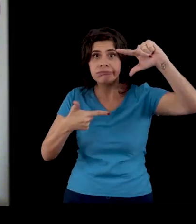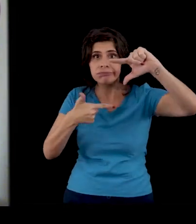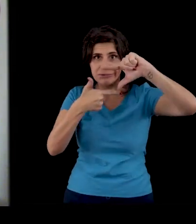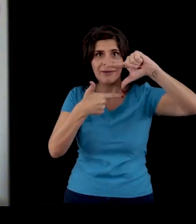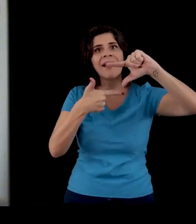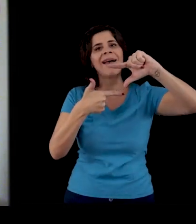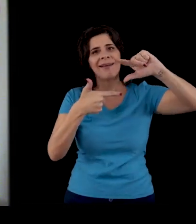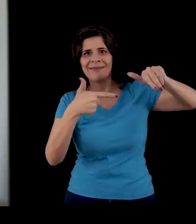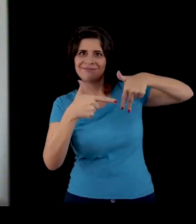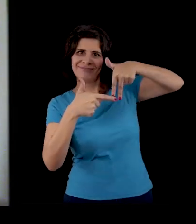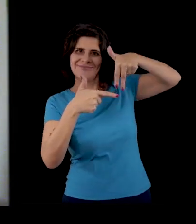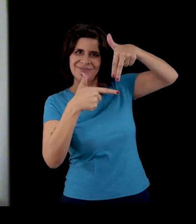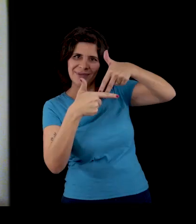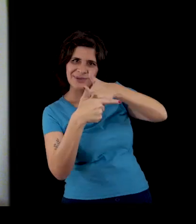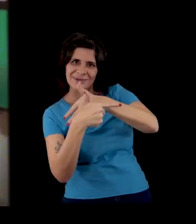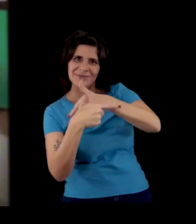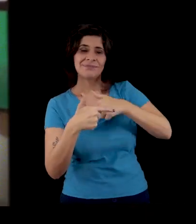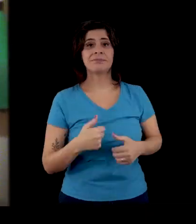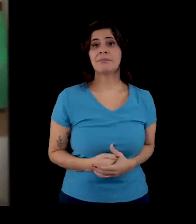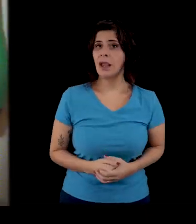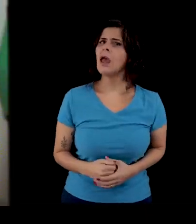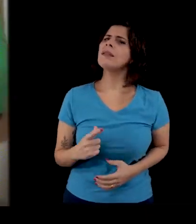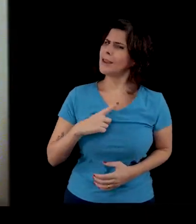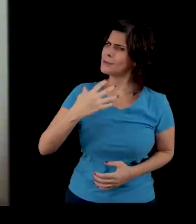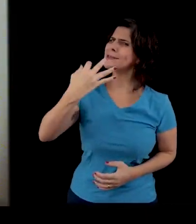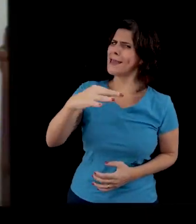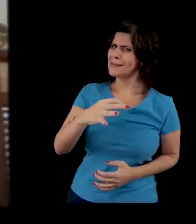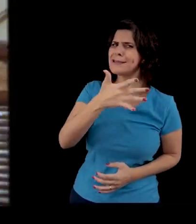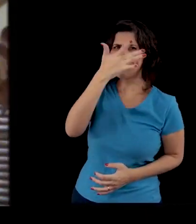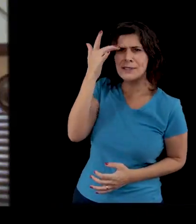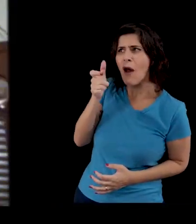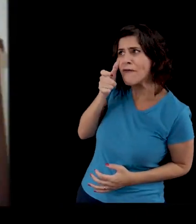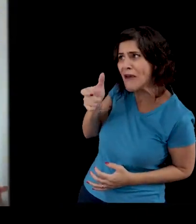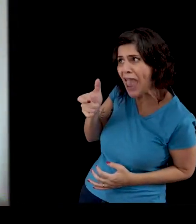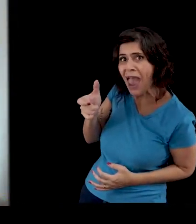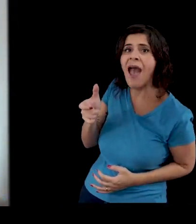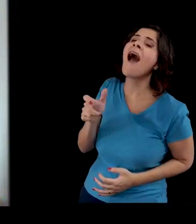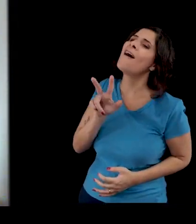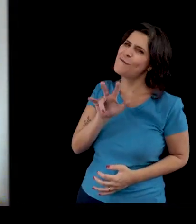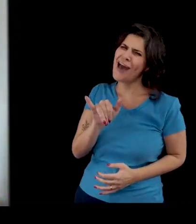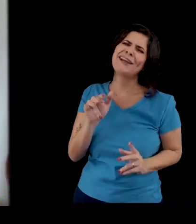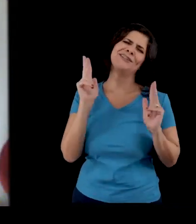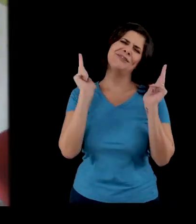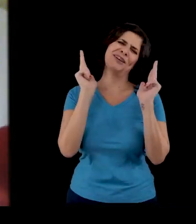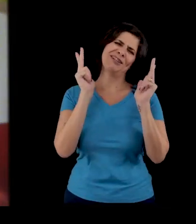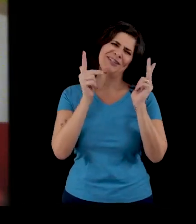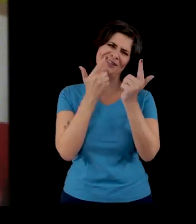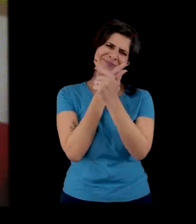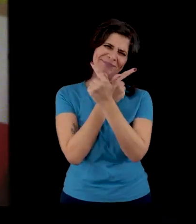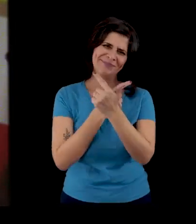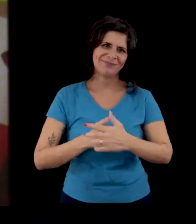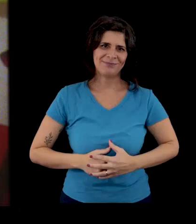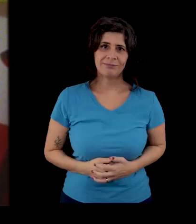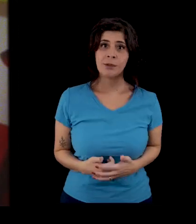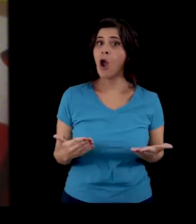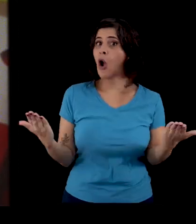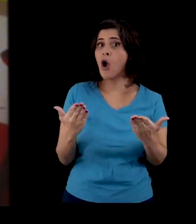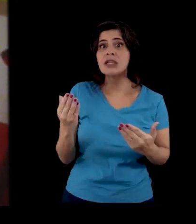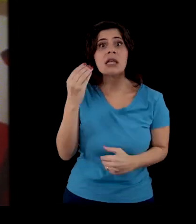com o que você está fazendo. E hoje experimentamos algumas técnicas dessa arte